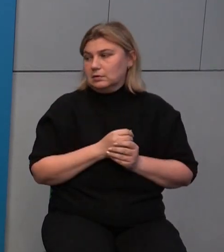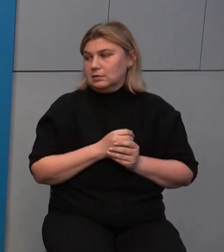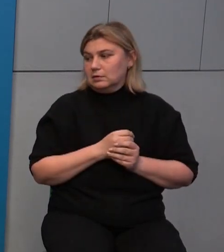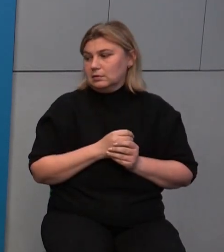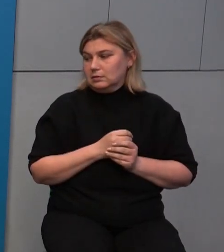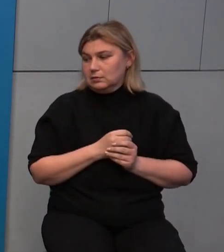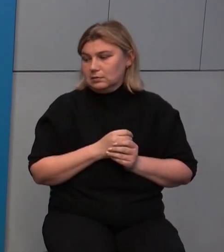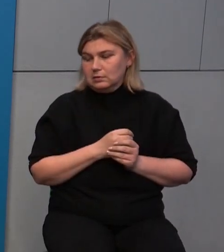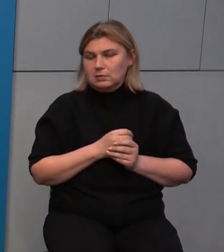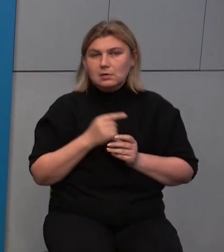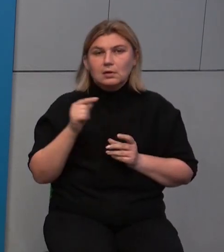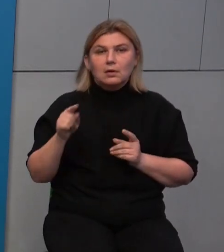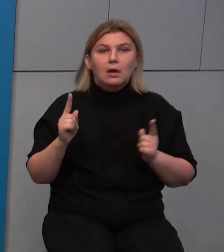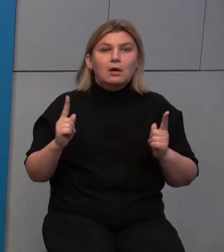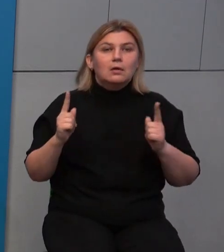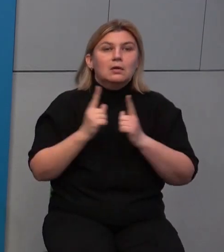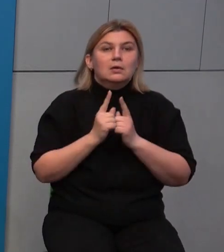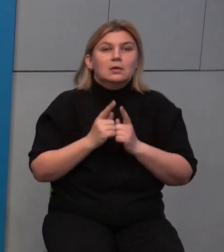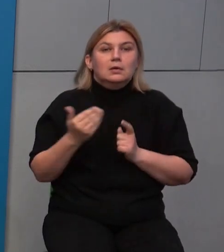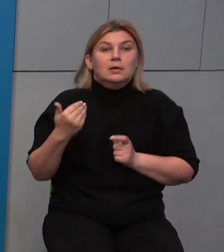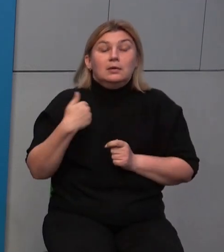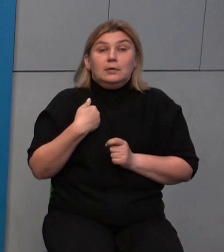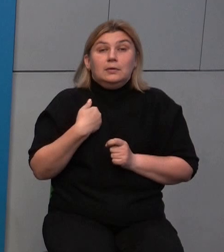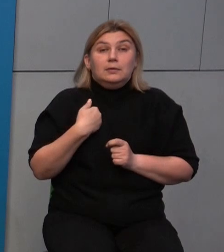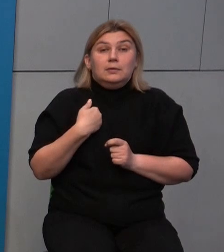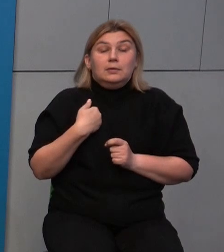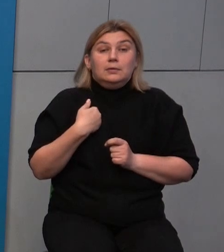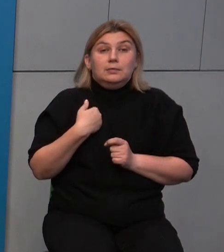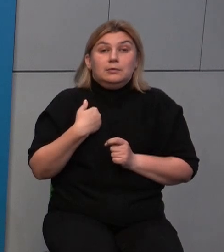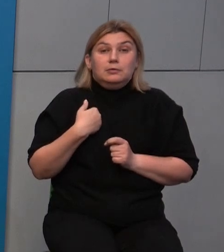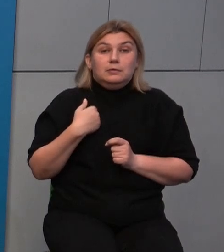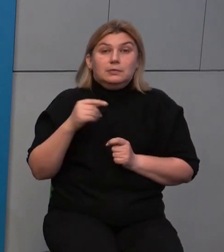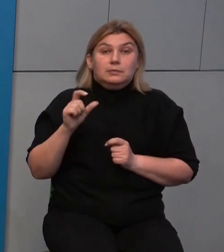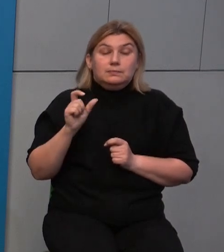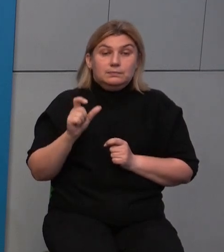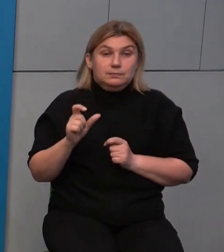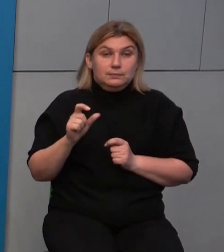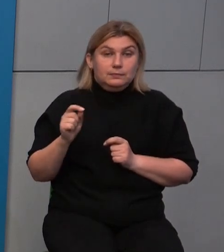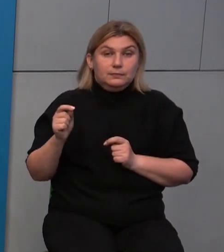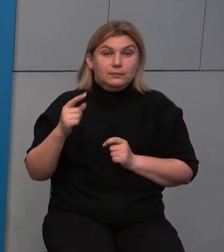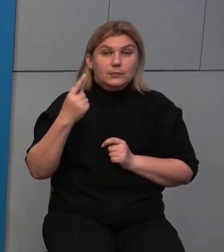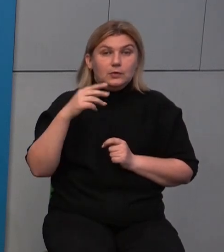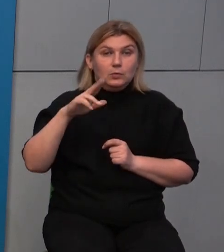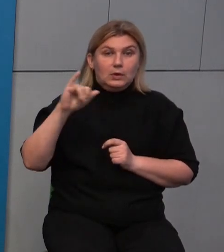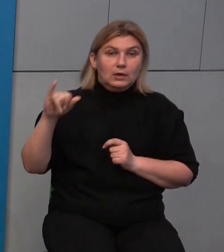I to spotkanie było takim panelem, na którym był Jacek Dukaj,